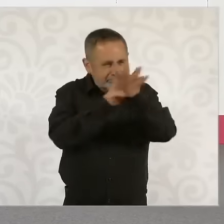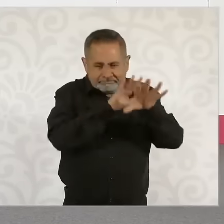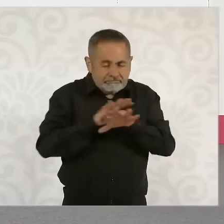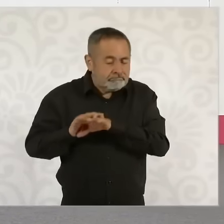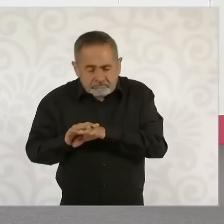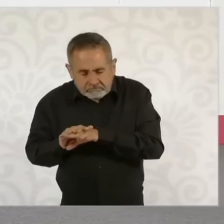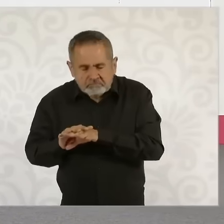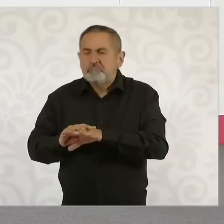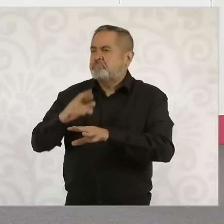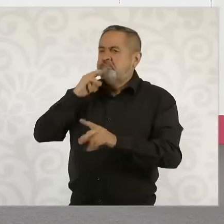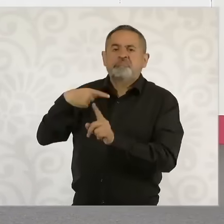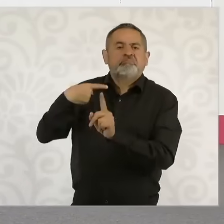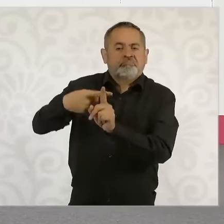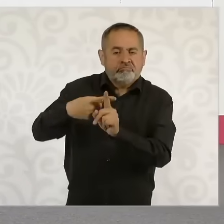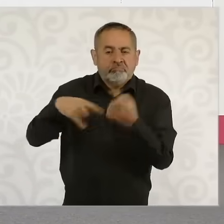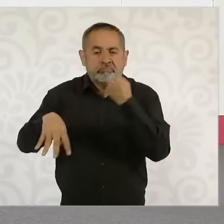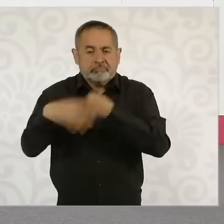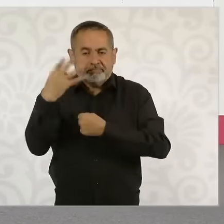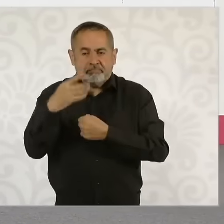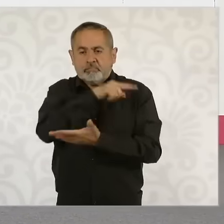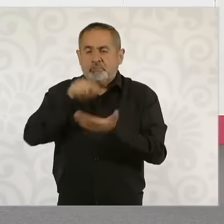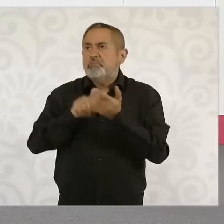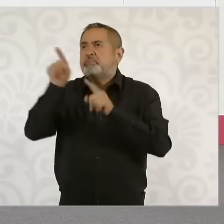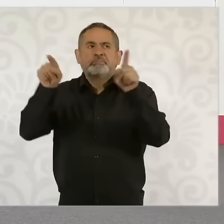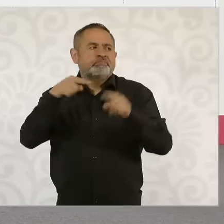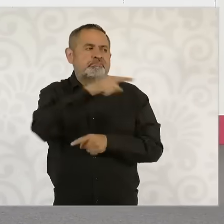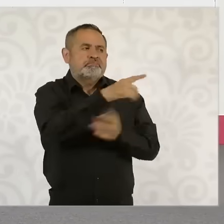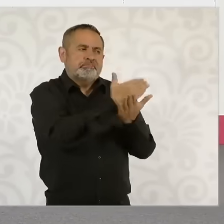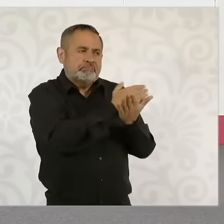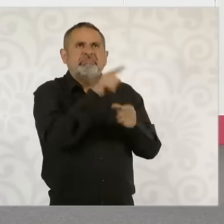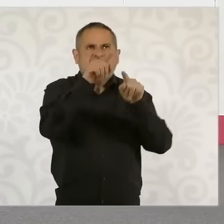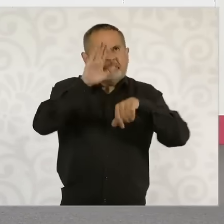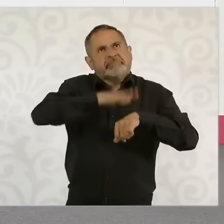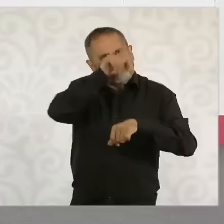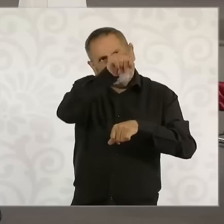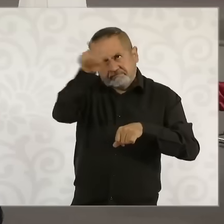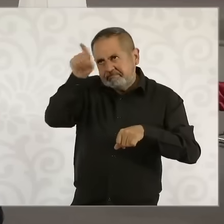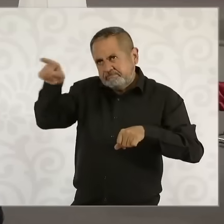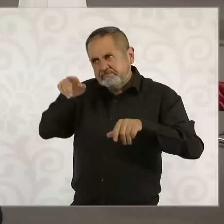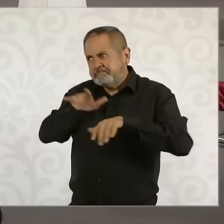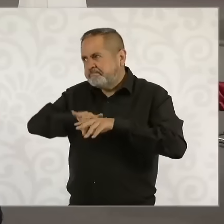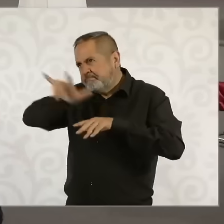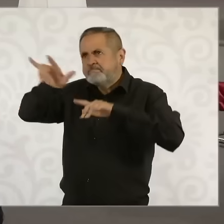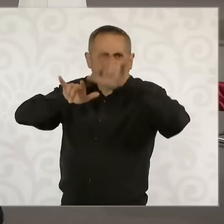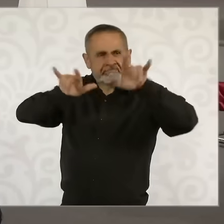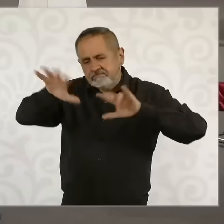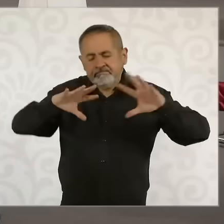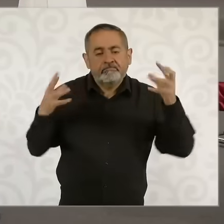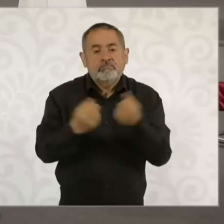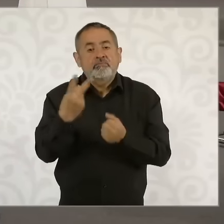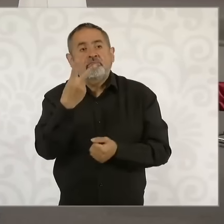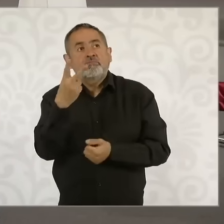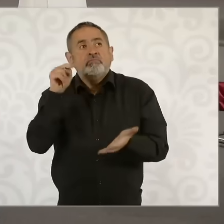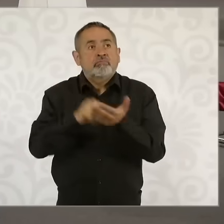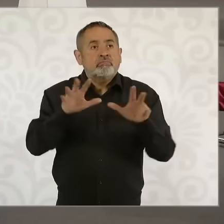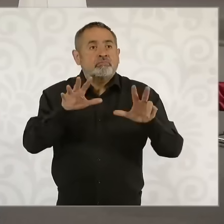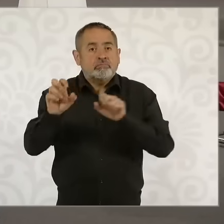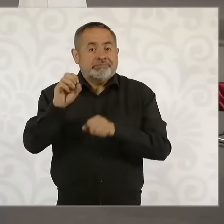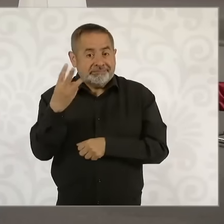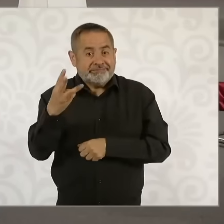impactar en 14 rutas, disminuimos unas rutas y logramos generar 2,803 operaciones y transportar